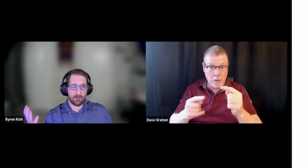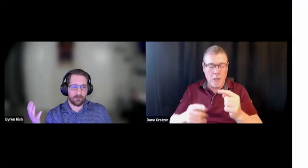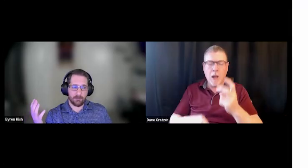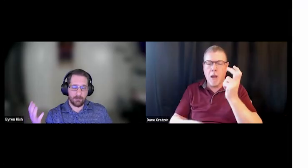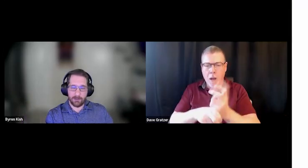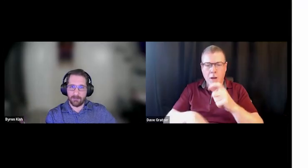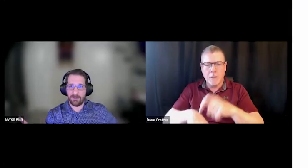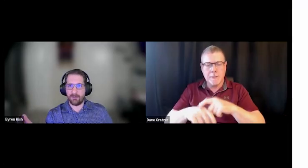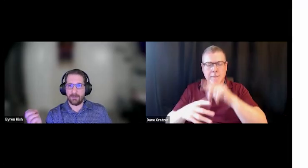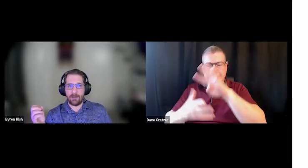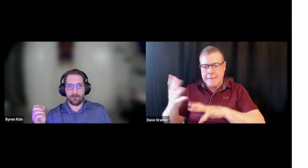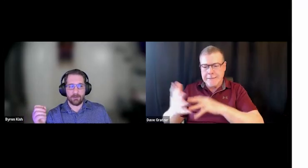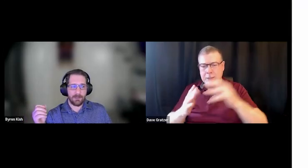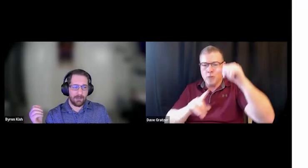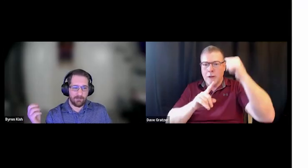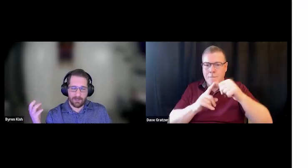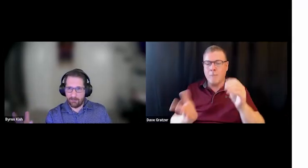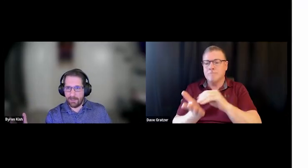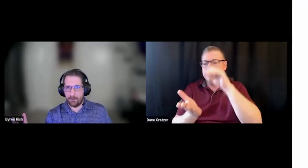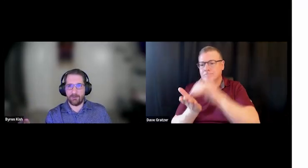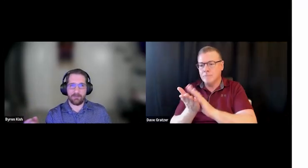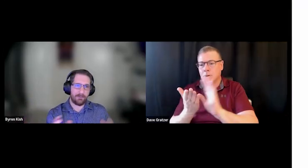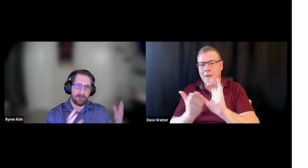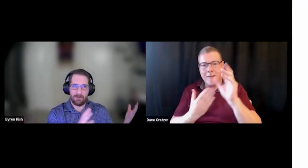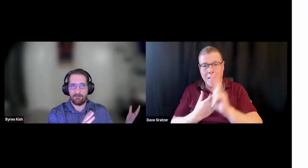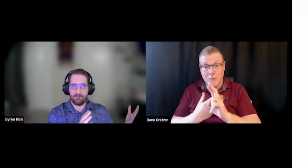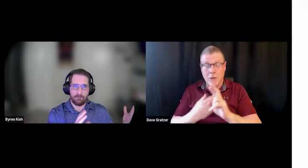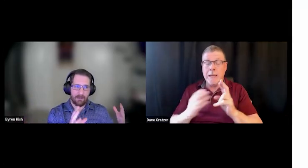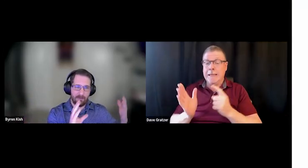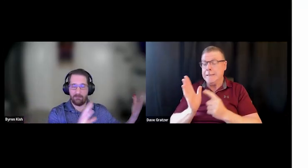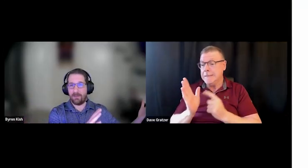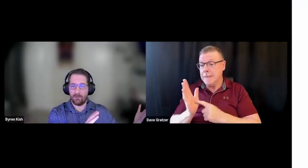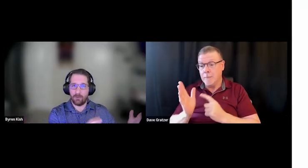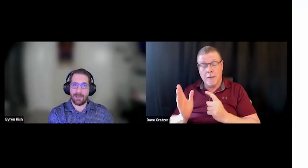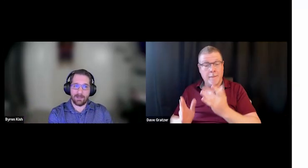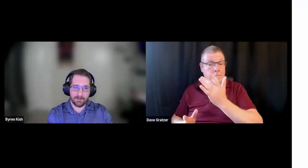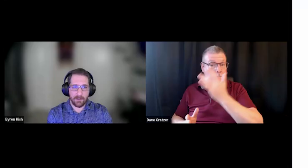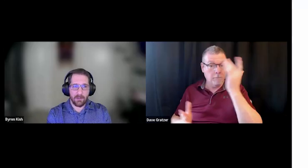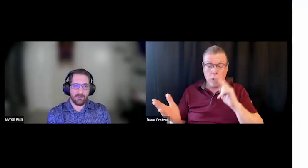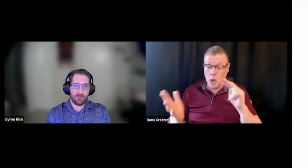y para recordar eventos en su calendario. Si tienen calendario pueden olvidar revisarlo.